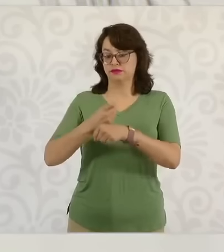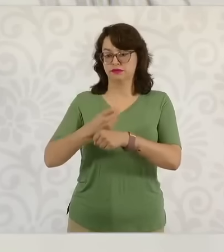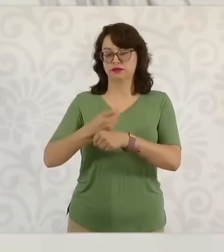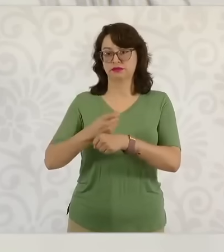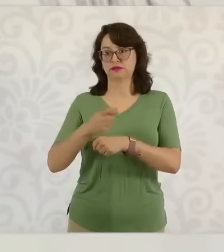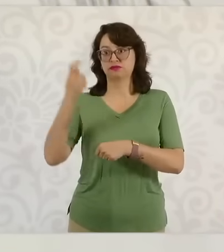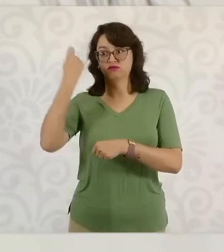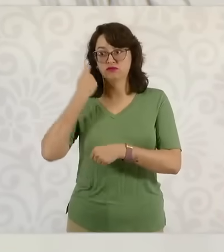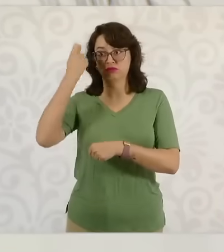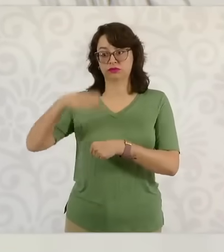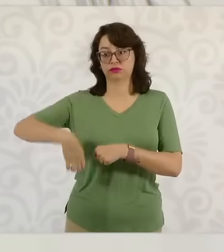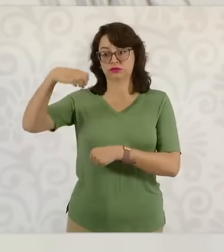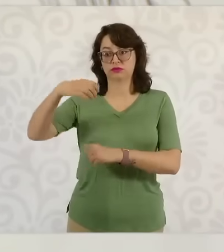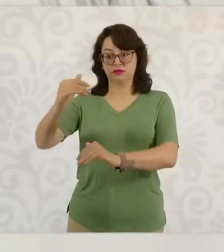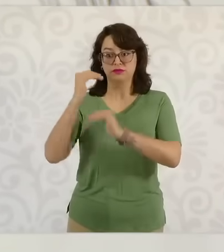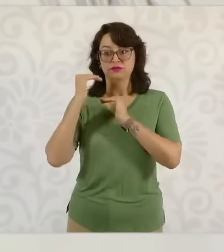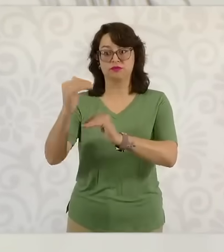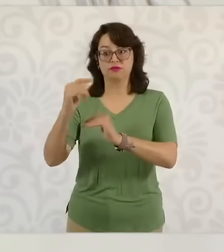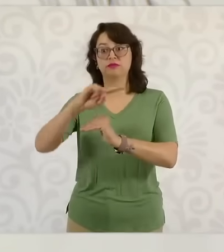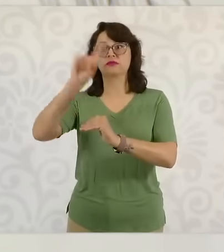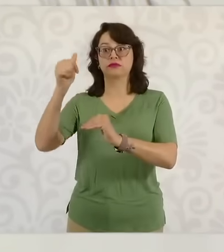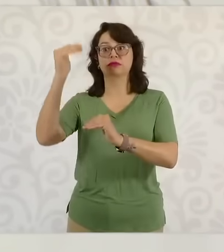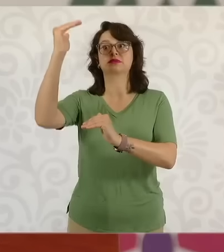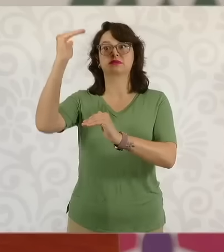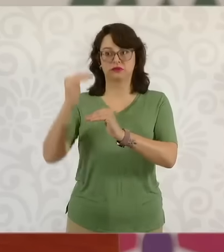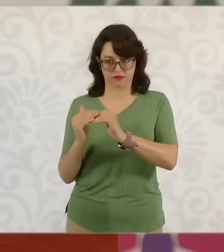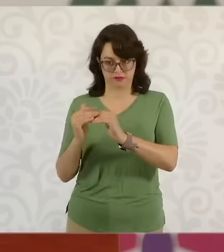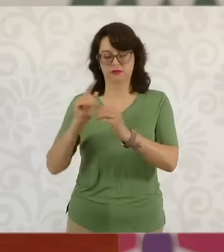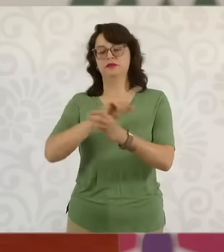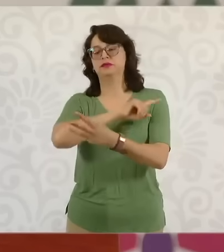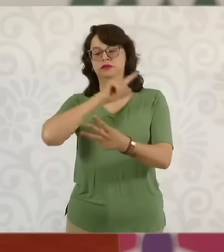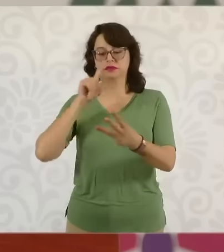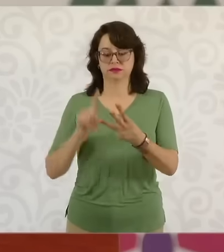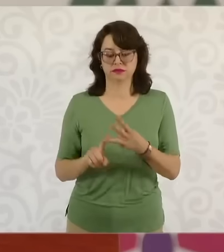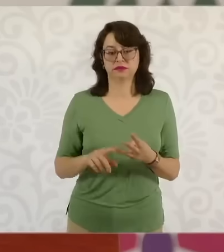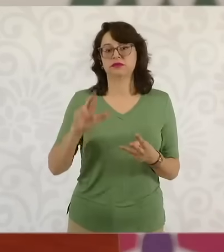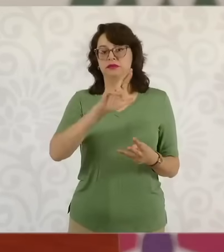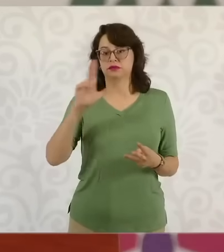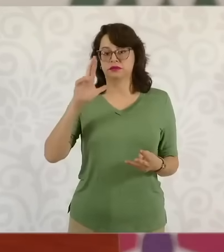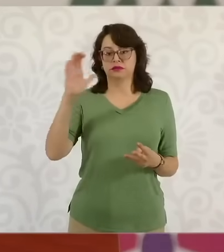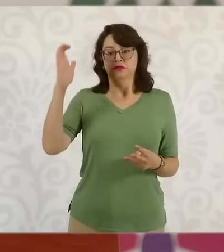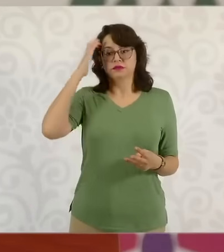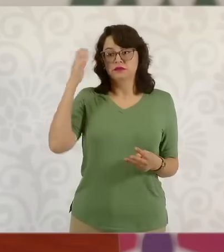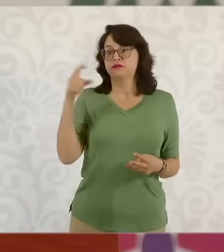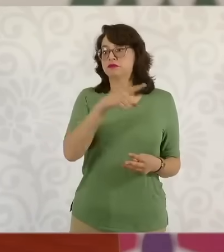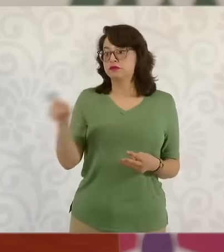todos los que están en el décimo transitorio sí reconocen que se le están condonando a la mayoría